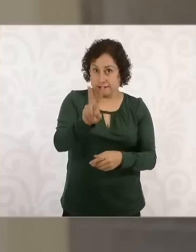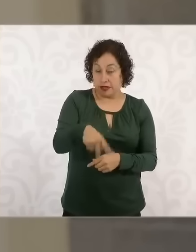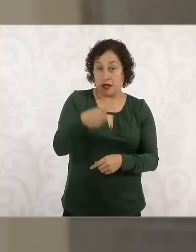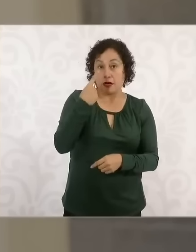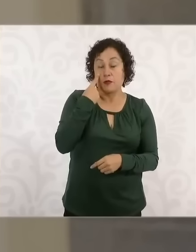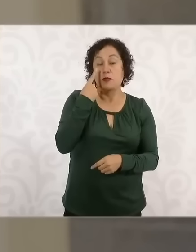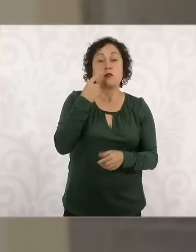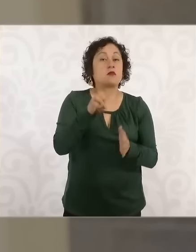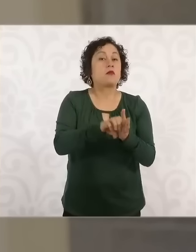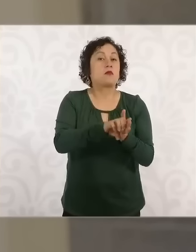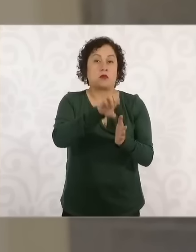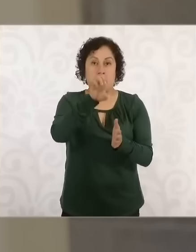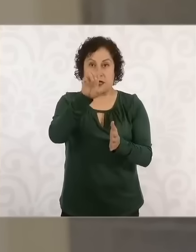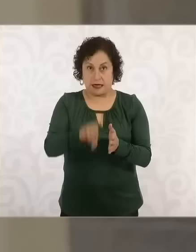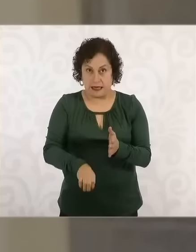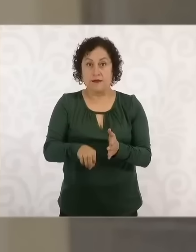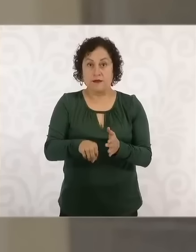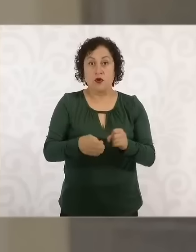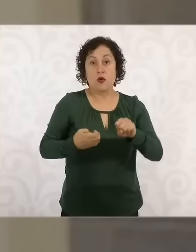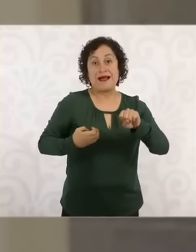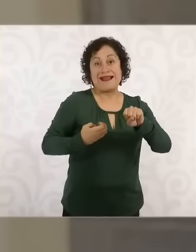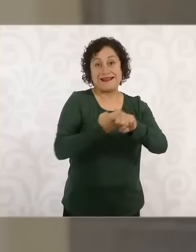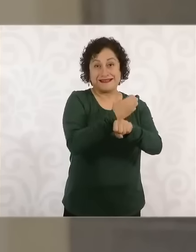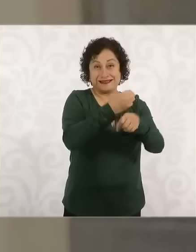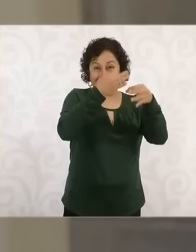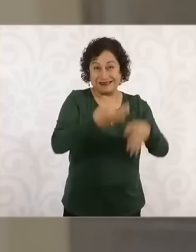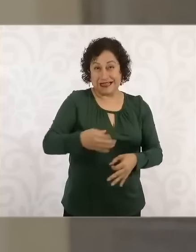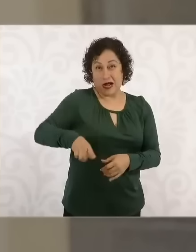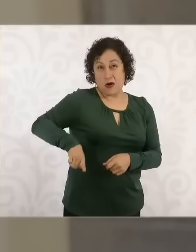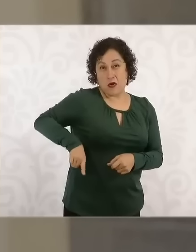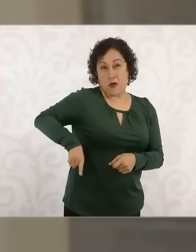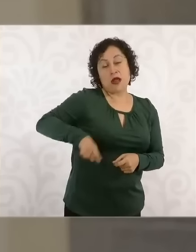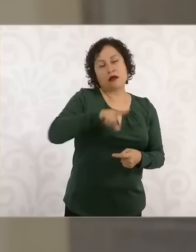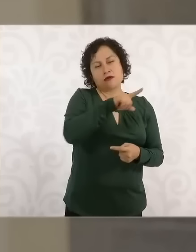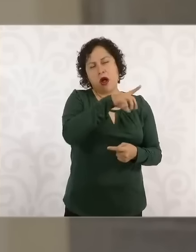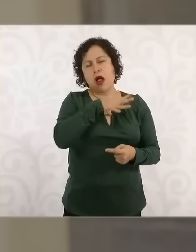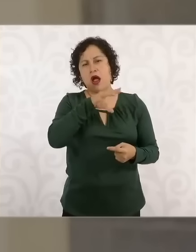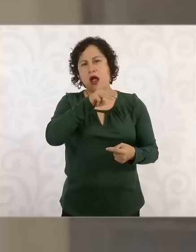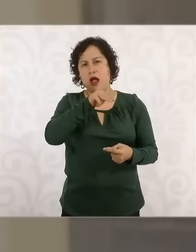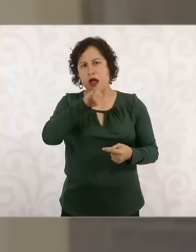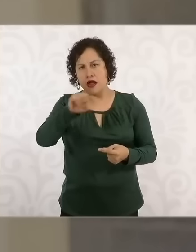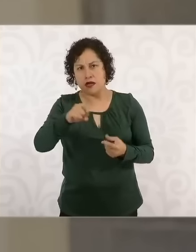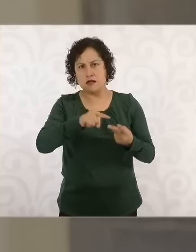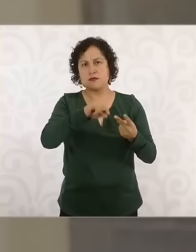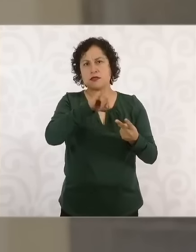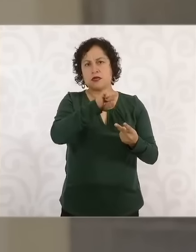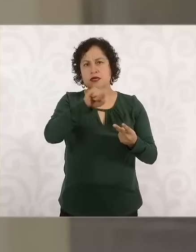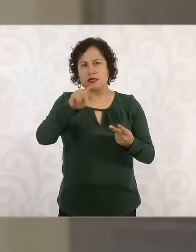servicio de salud no les atienden correctamente eh o o sienten que no es una atención adecuada,